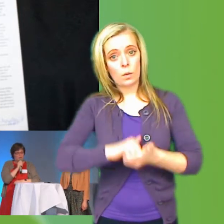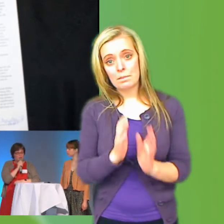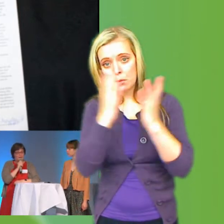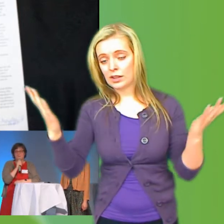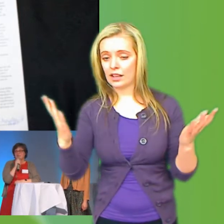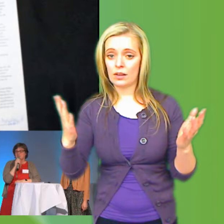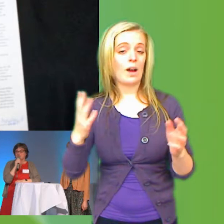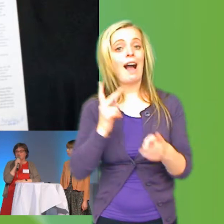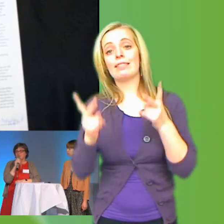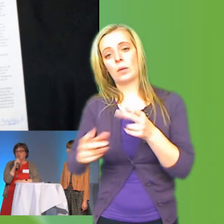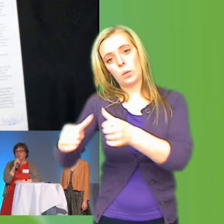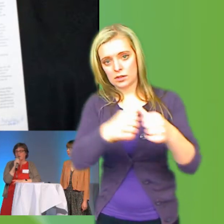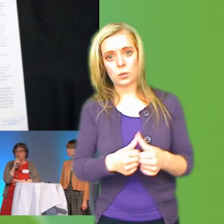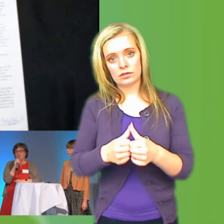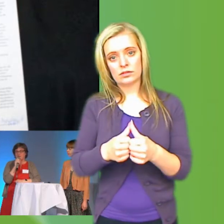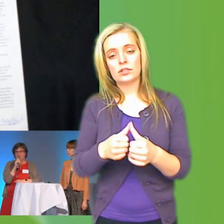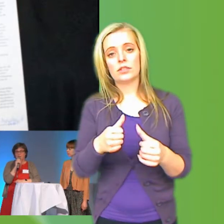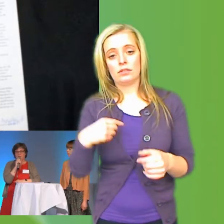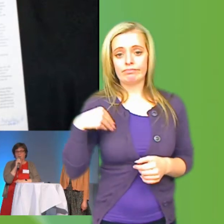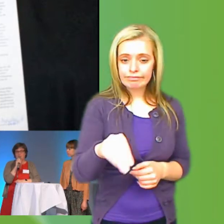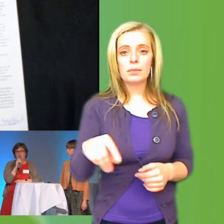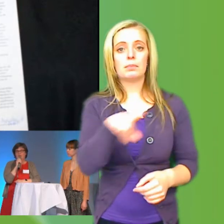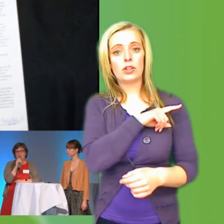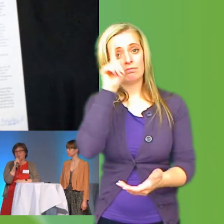för att stödja och hjälpa människor som vill ha hjälp att komma ut på nätet.